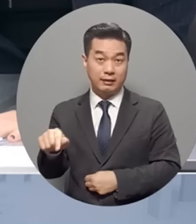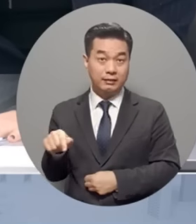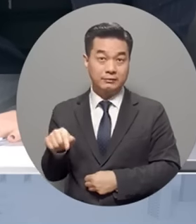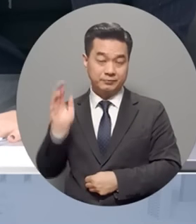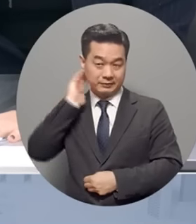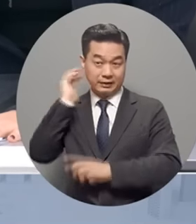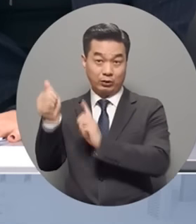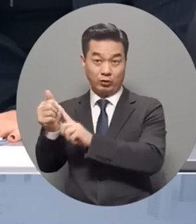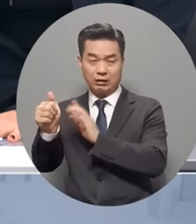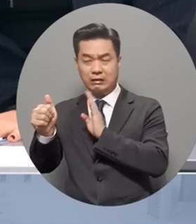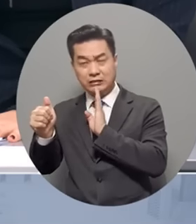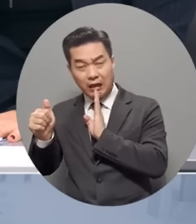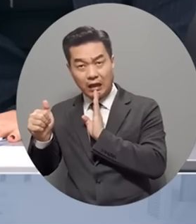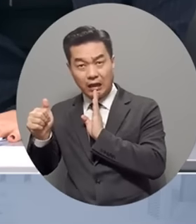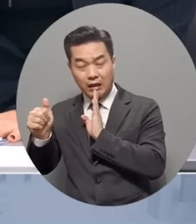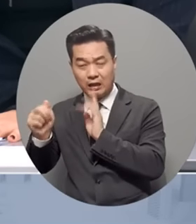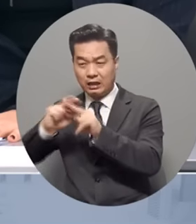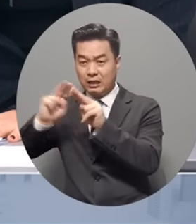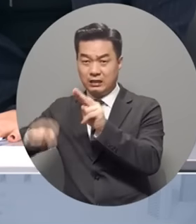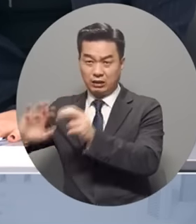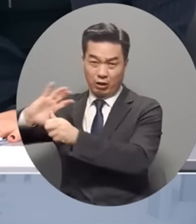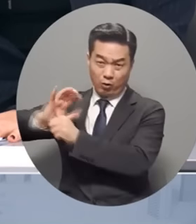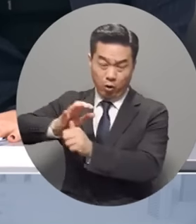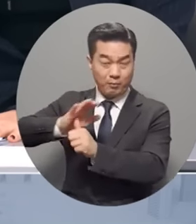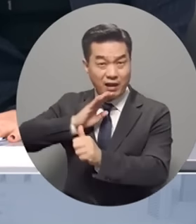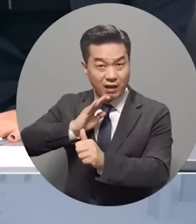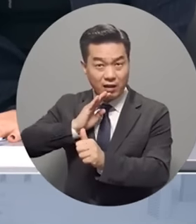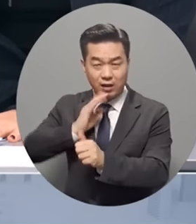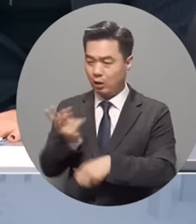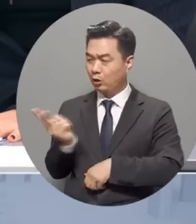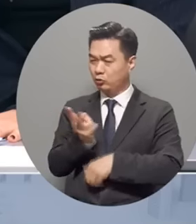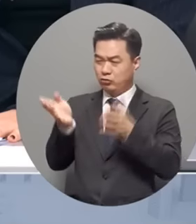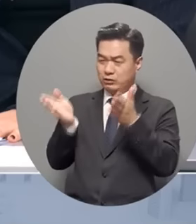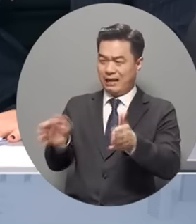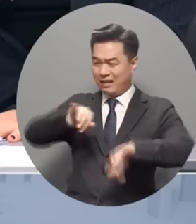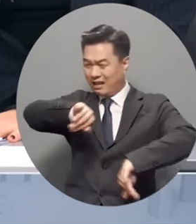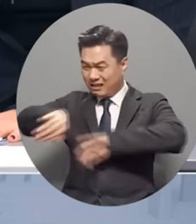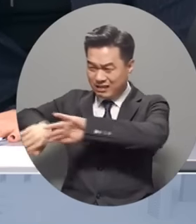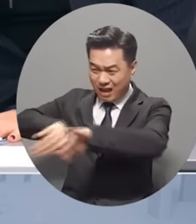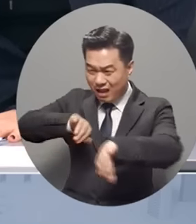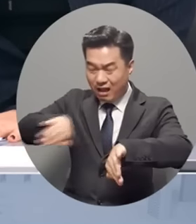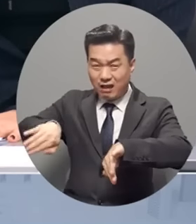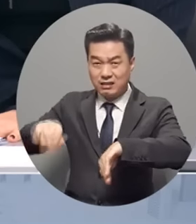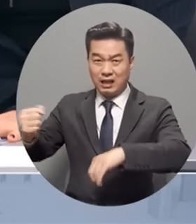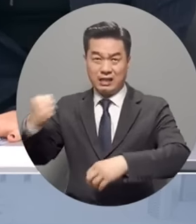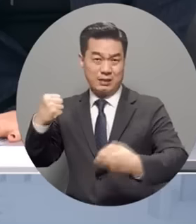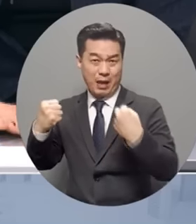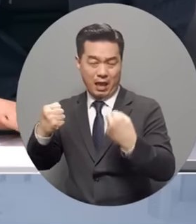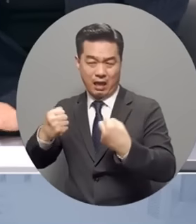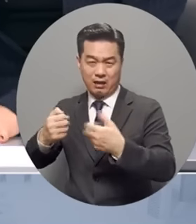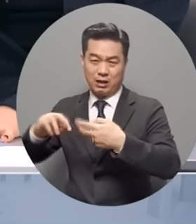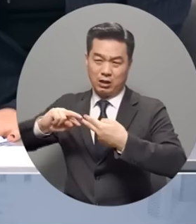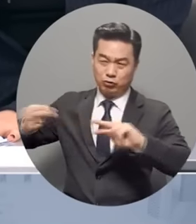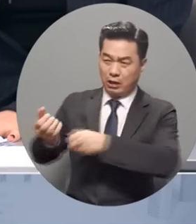대통령이 실제로 사퇴 요구를 한 게 맞느냐, 또 둘 사이를 이간질하는 세력의